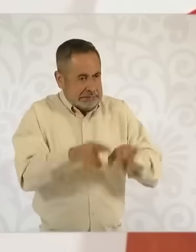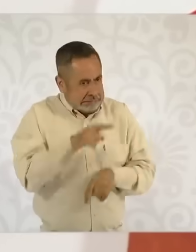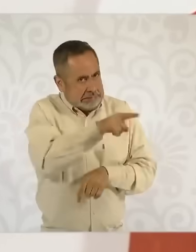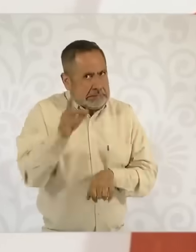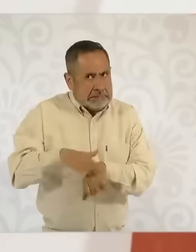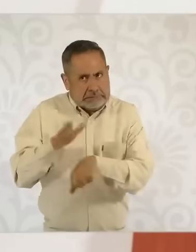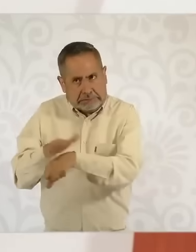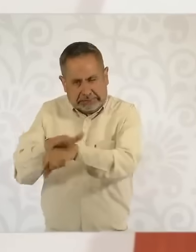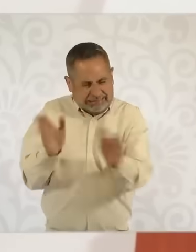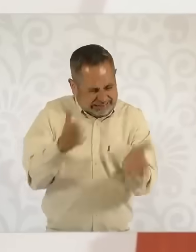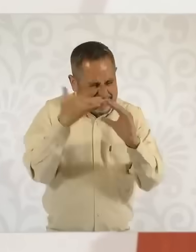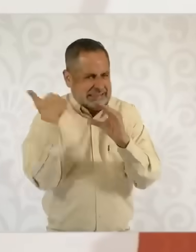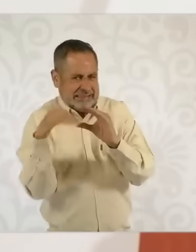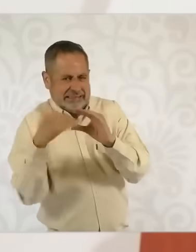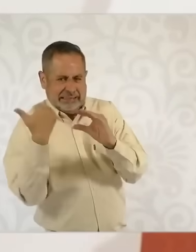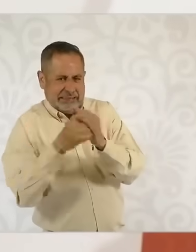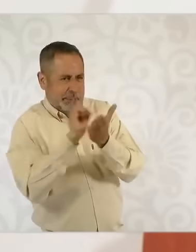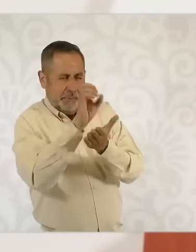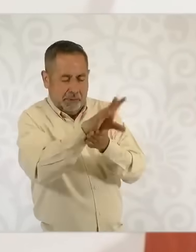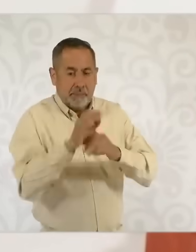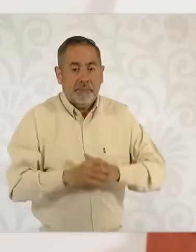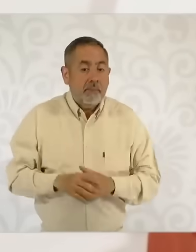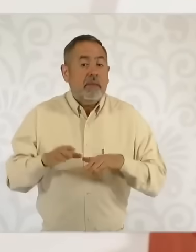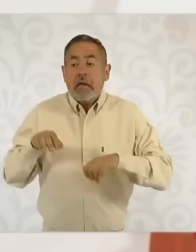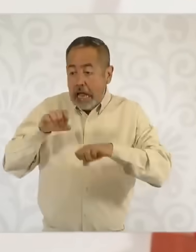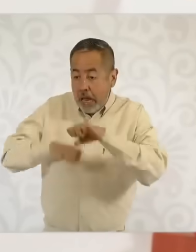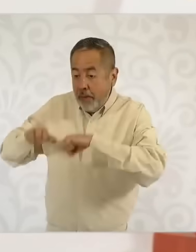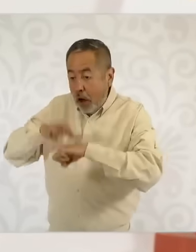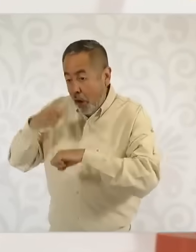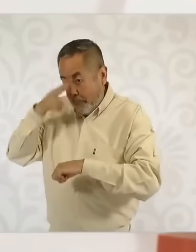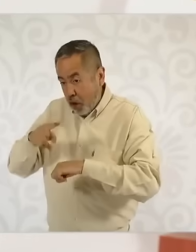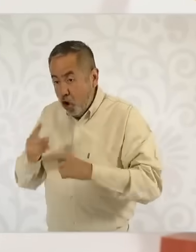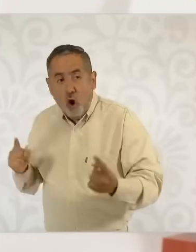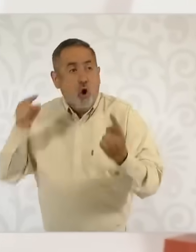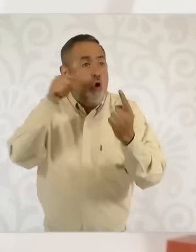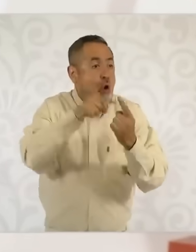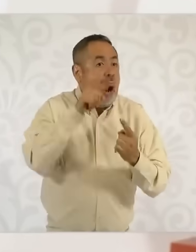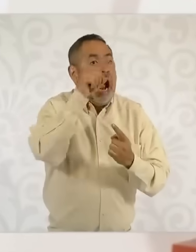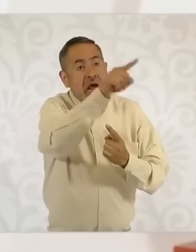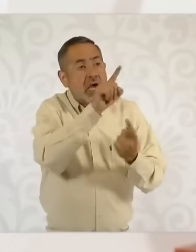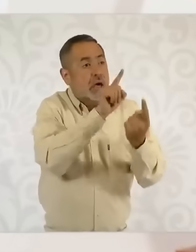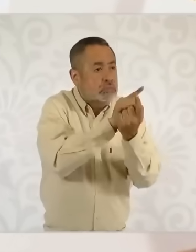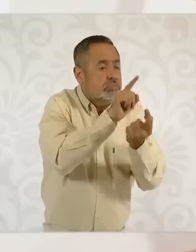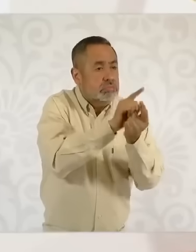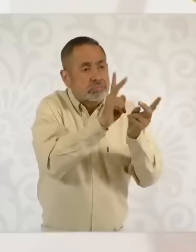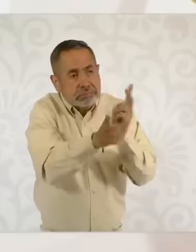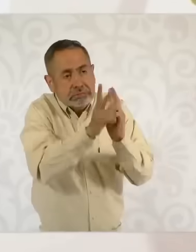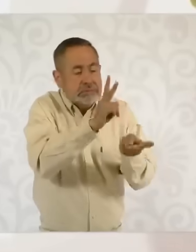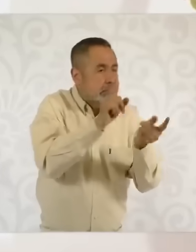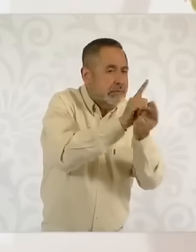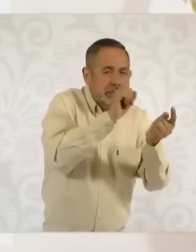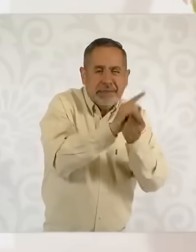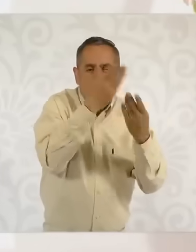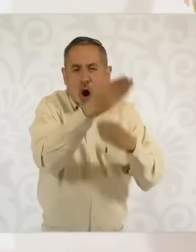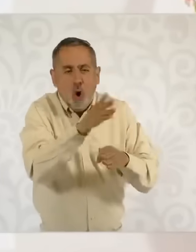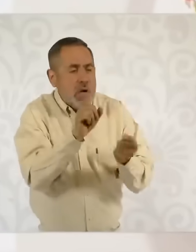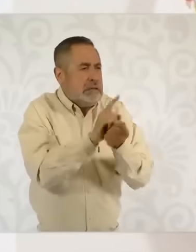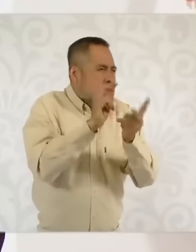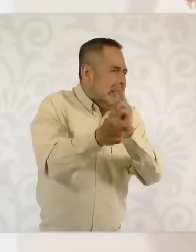Unidos estuvo pues muy activo hablando incluso con empresas remesadoras Entonces se hizo de manera